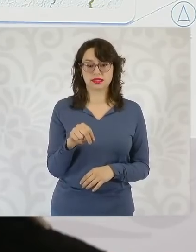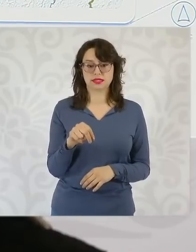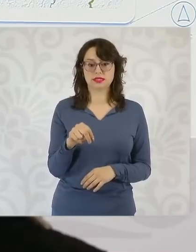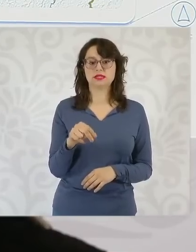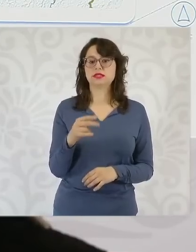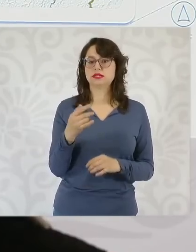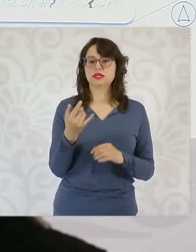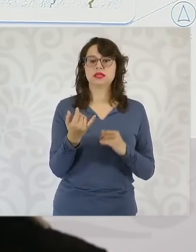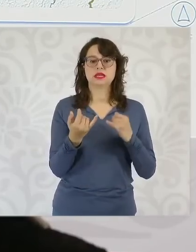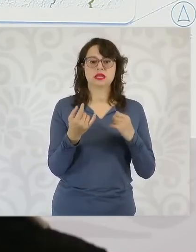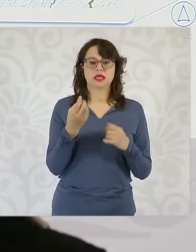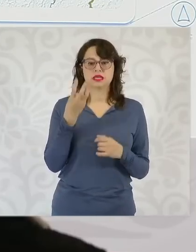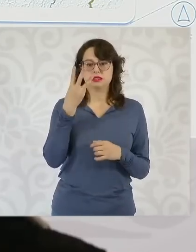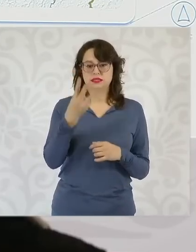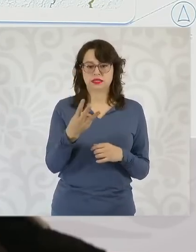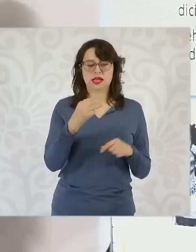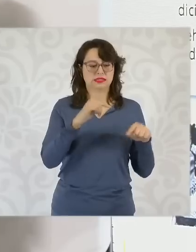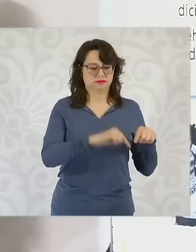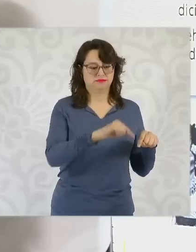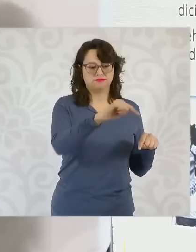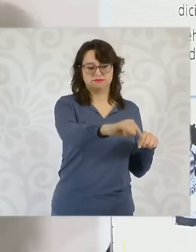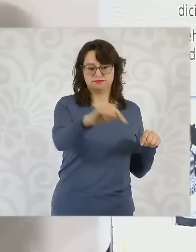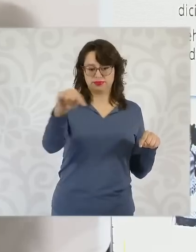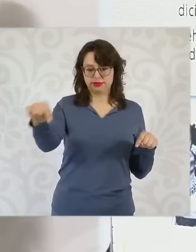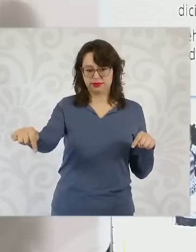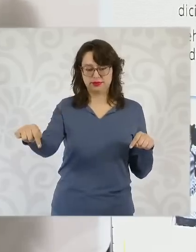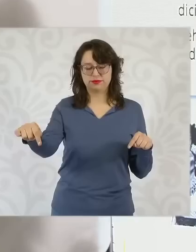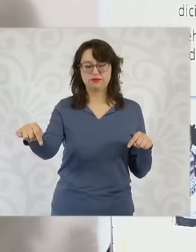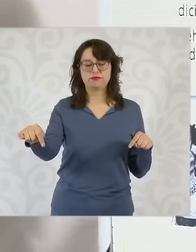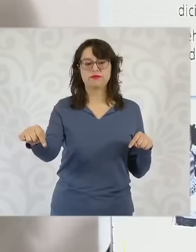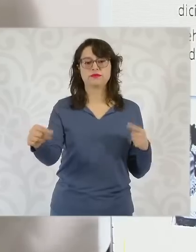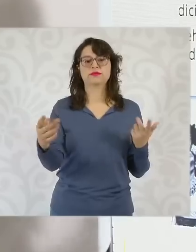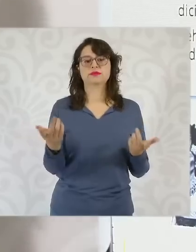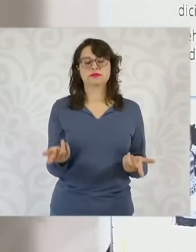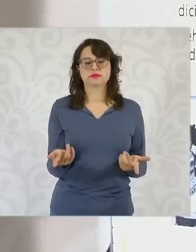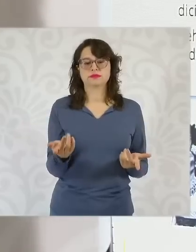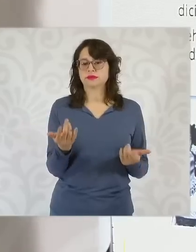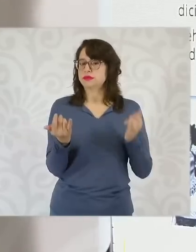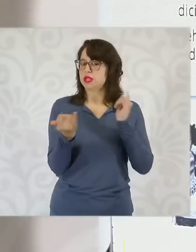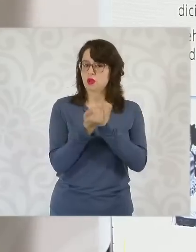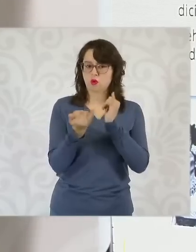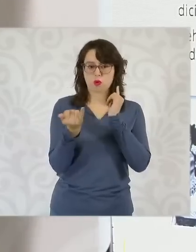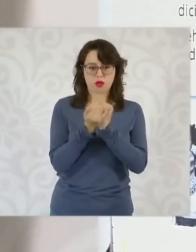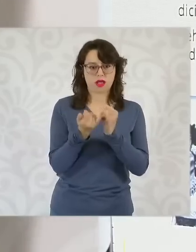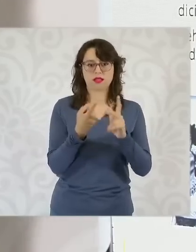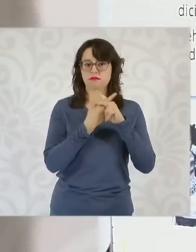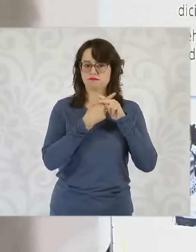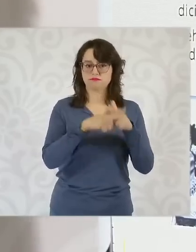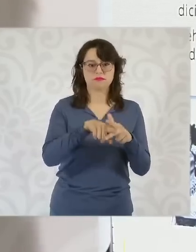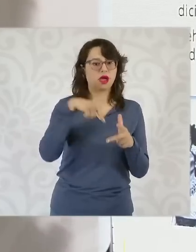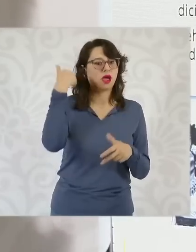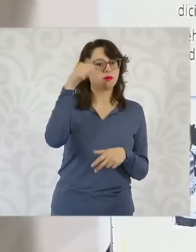metlatonoc y chilix L huaca eh tenemos igual el inicio en abril conclusión en diciembre